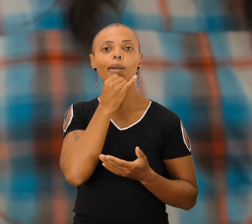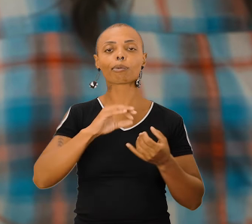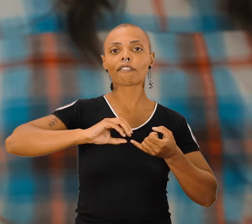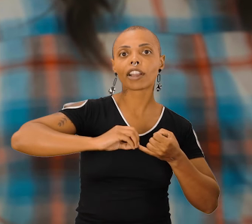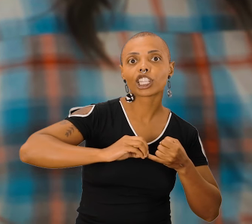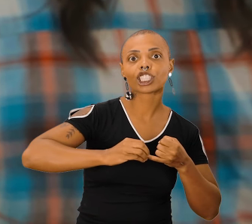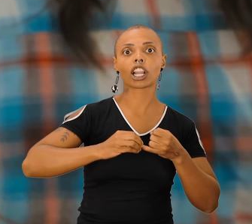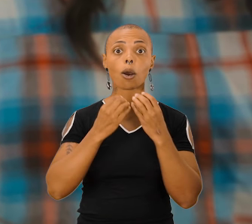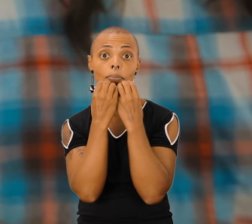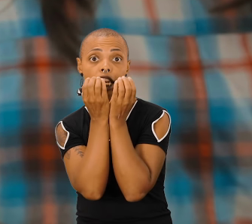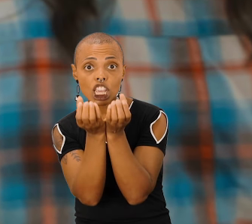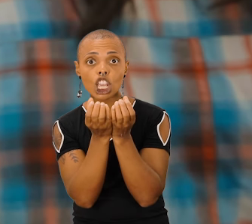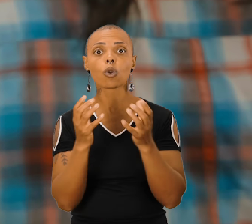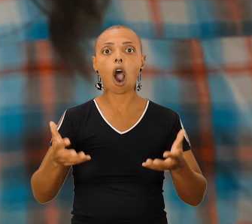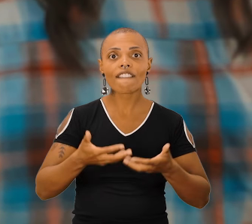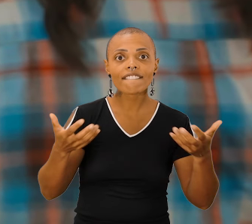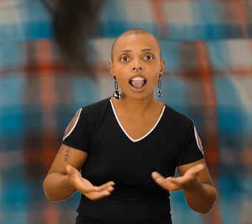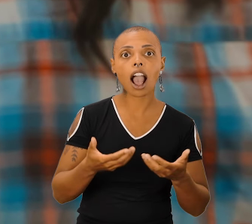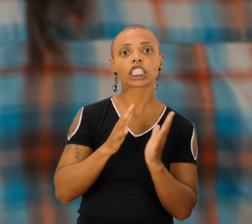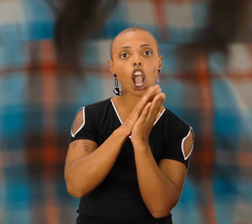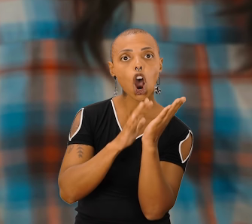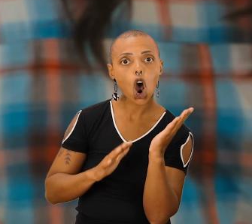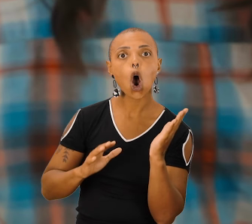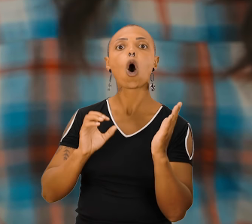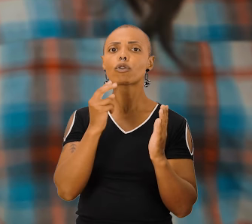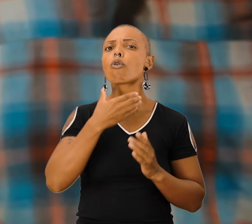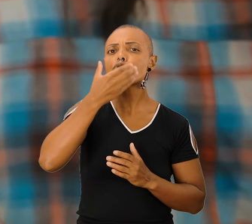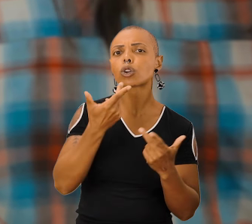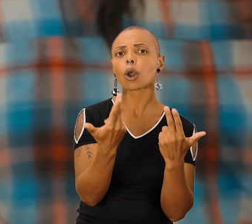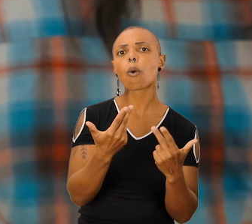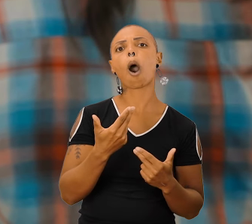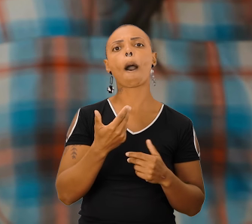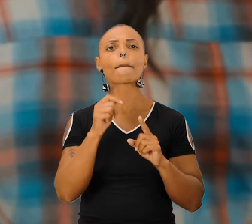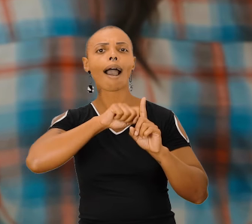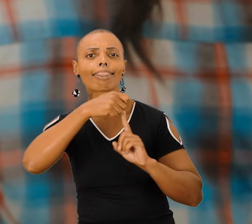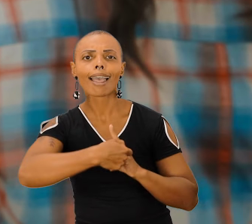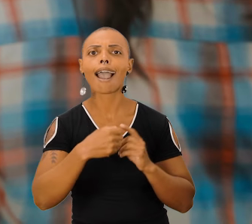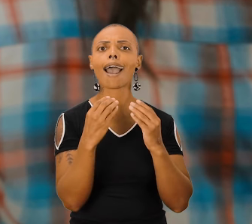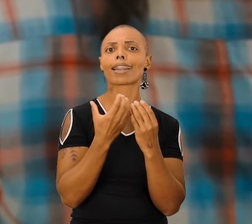ou as frutas, tipo a maçã, a banana, melancia. E, além disso, a criação de espécies animais de produção,